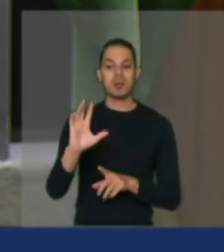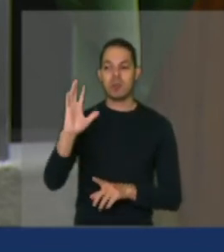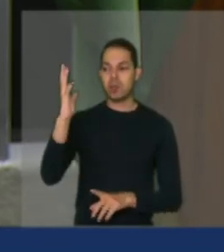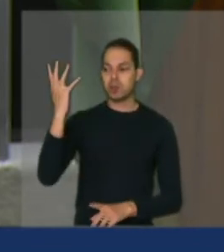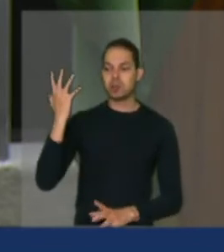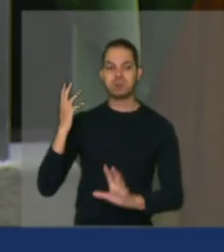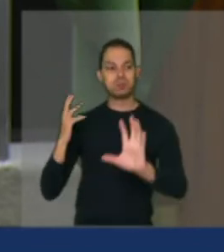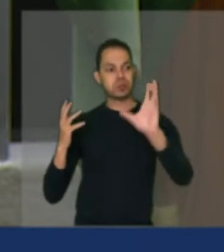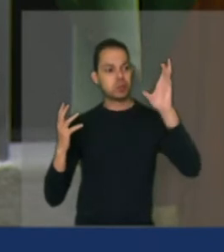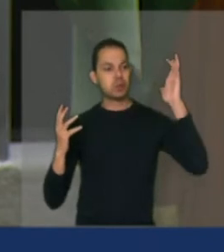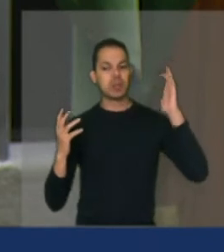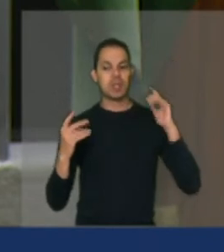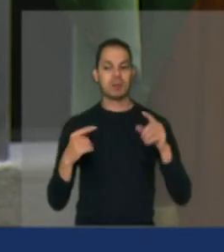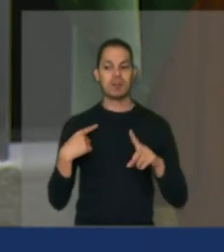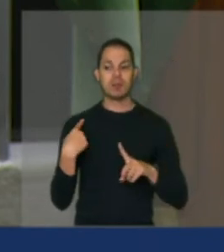AVANÇARMOS NA REGULARIZAÇÃO